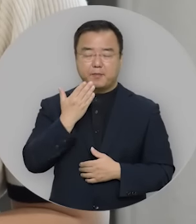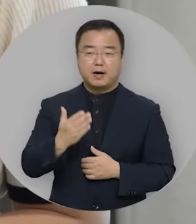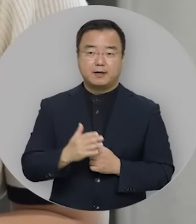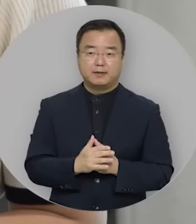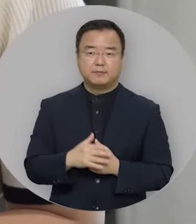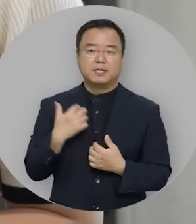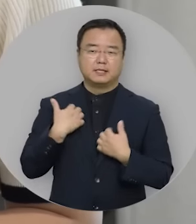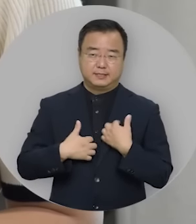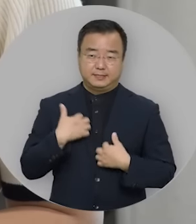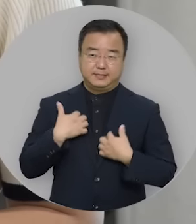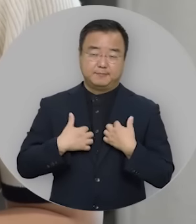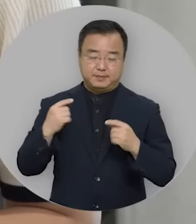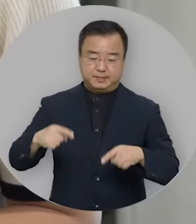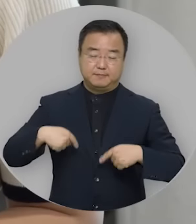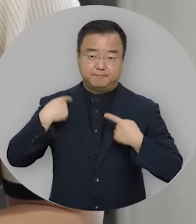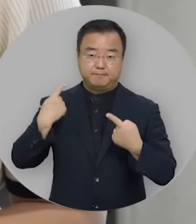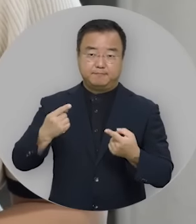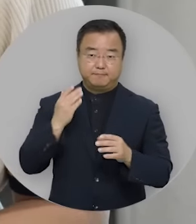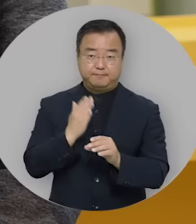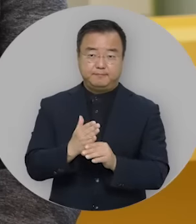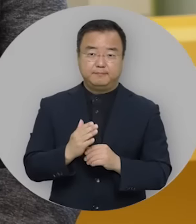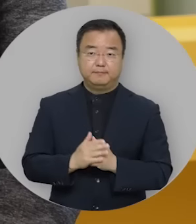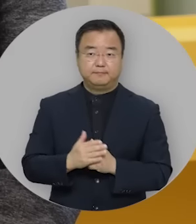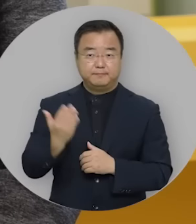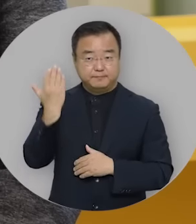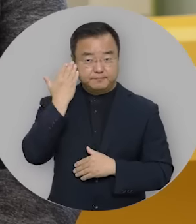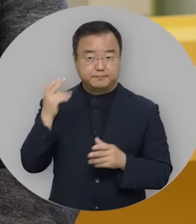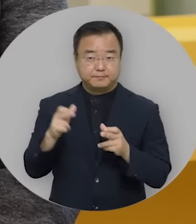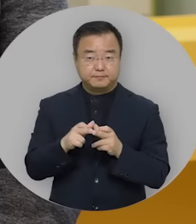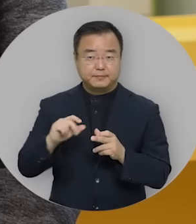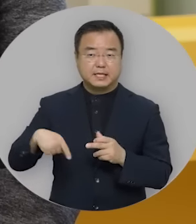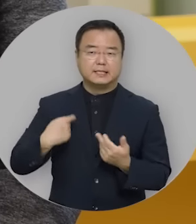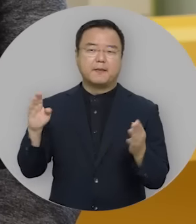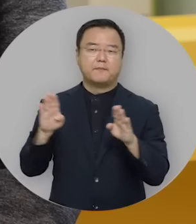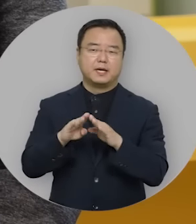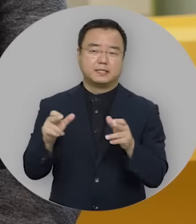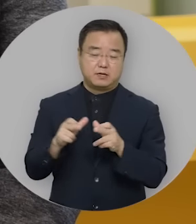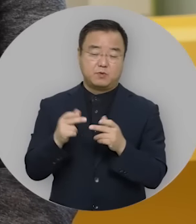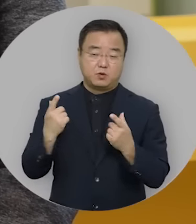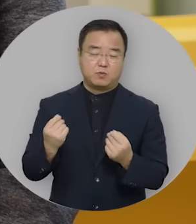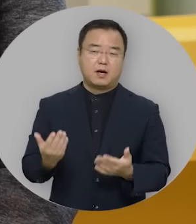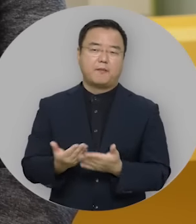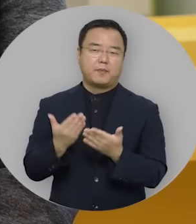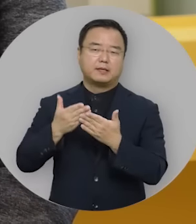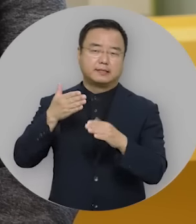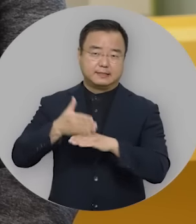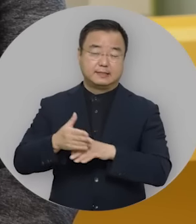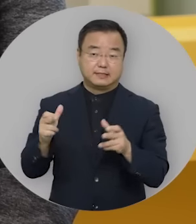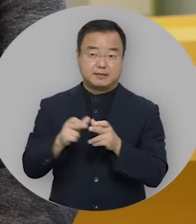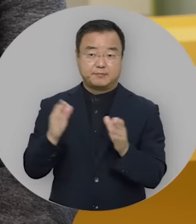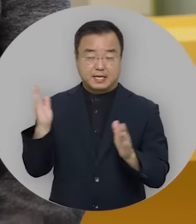아이들이 매우 즐겁게 수업에 참여하고 있습니다. 지적장애, 자폐성 장애와 같은 발달장애 학생들은